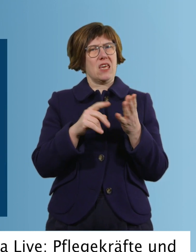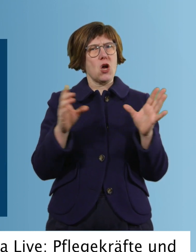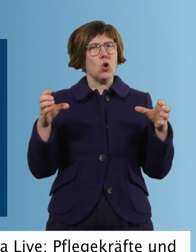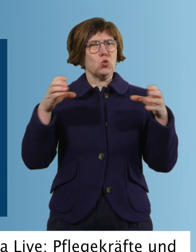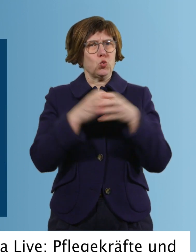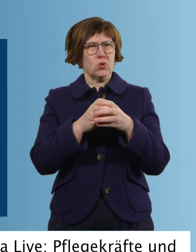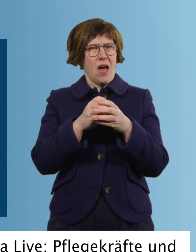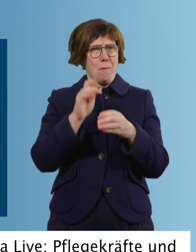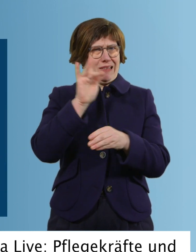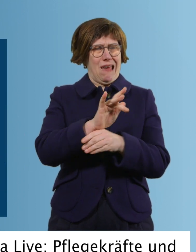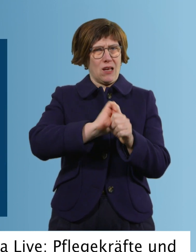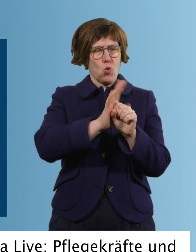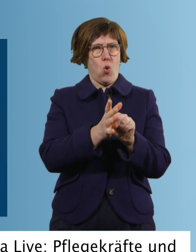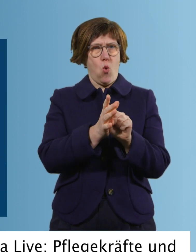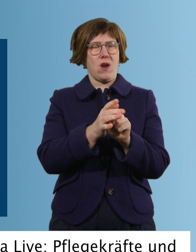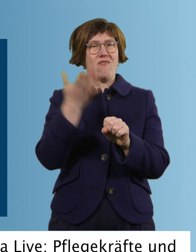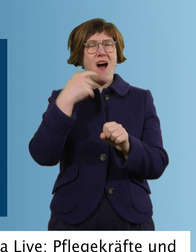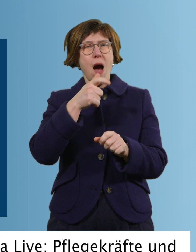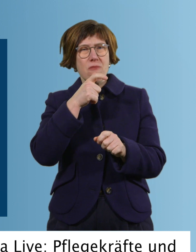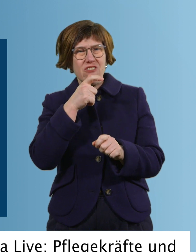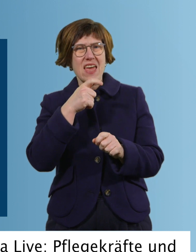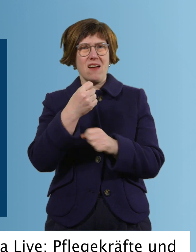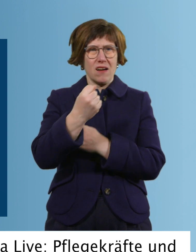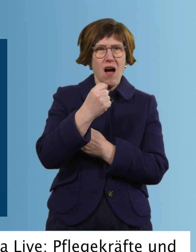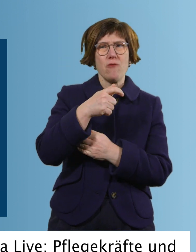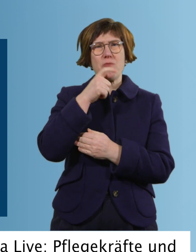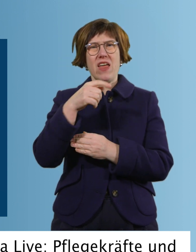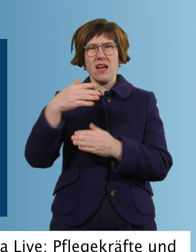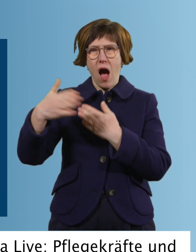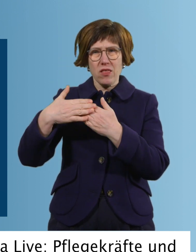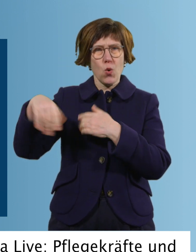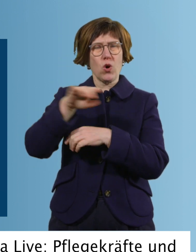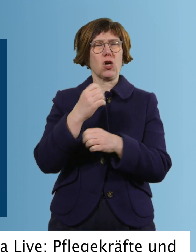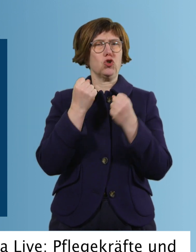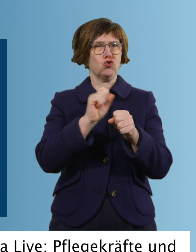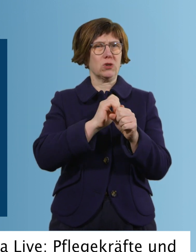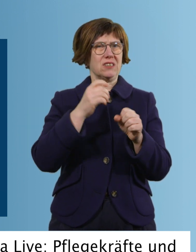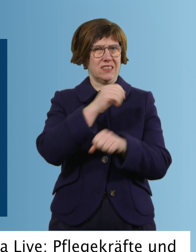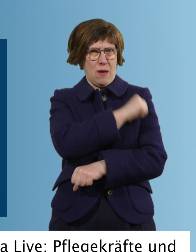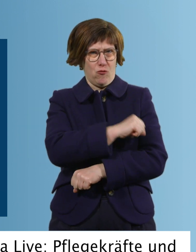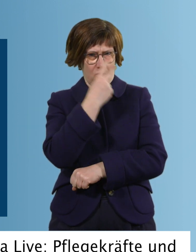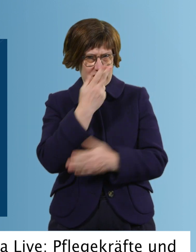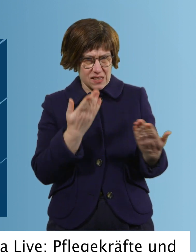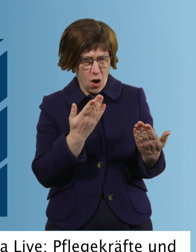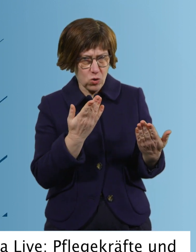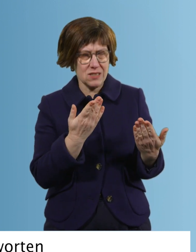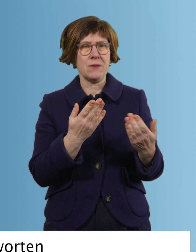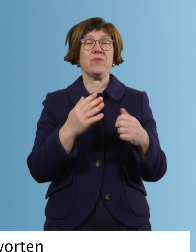Zusammen gegen Corona Live: Pflegekräfte und pflegende Angehörige und die Corona-Schutzimpfung